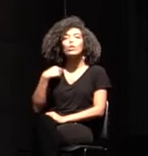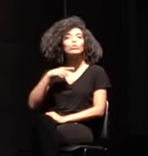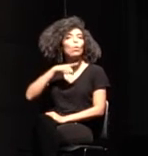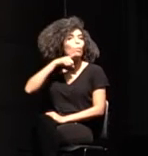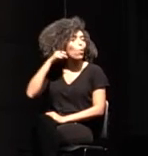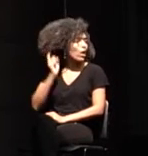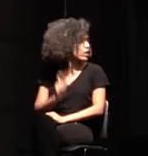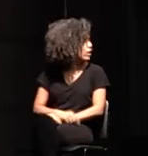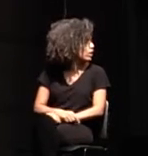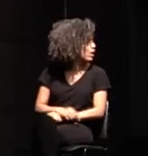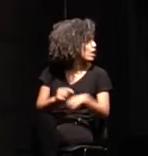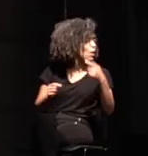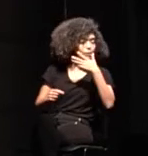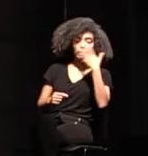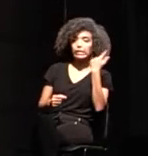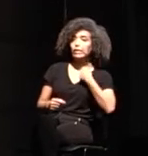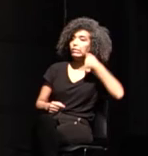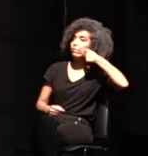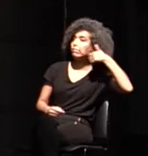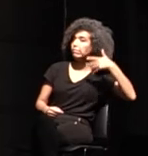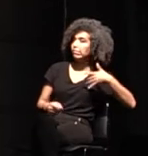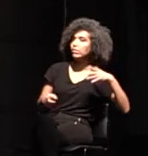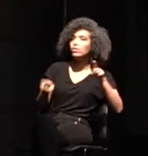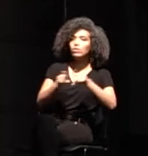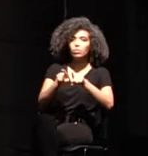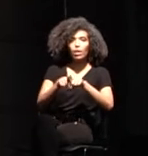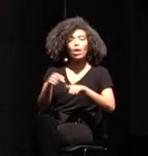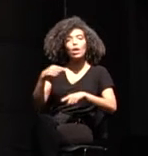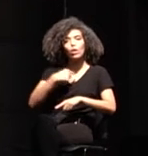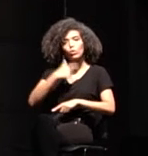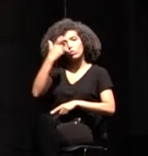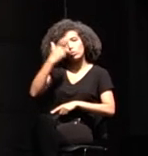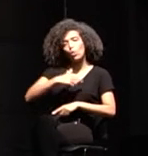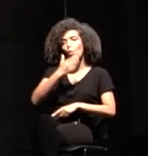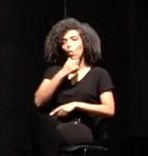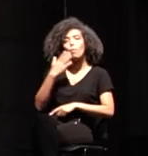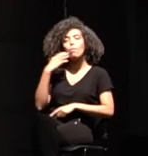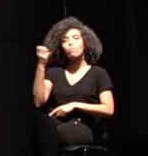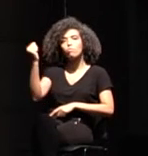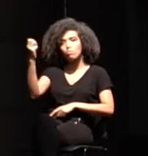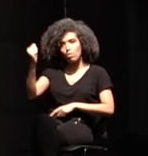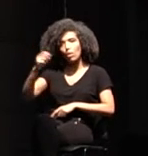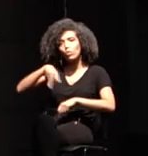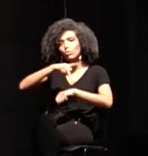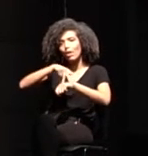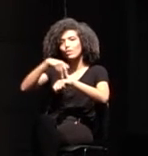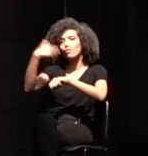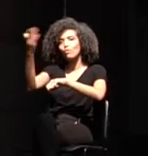Eu esqueci de me autodescrever também. Sou um homem branco, gringo, com barba e óculos.